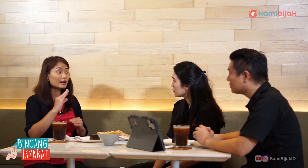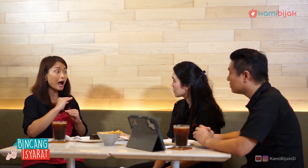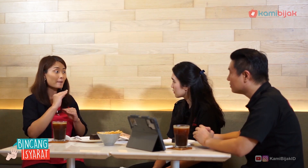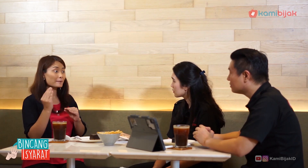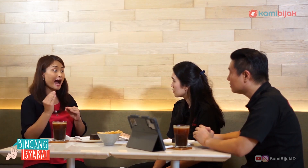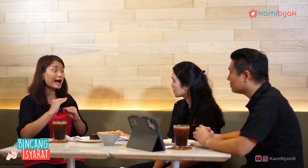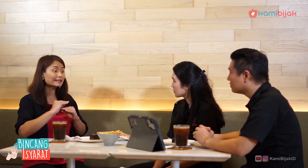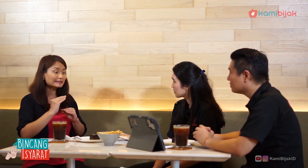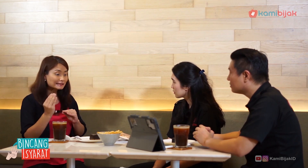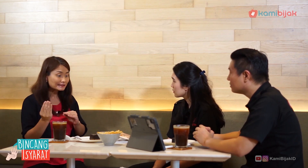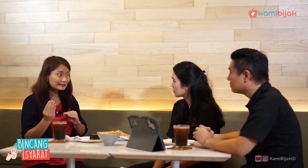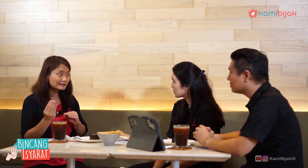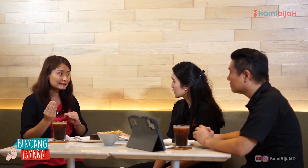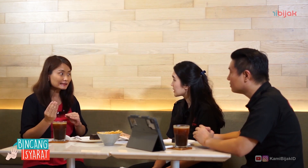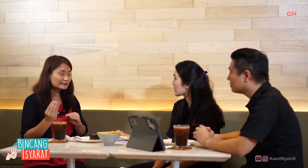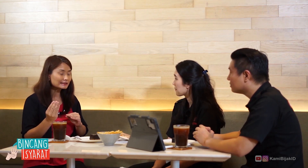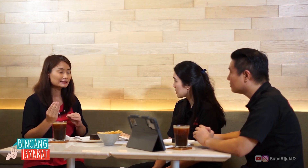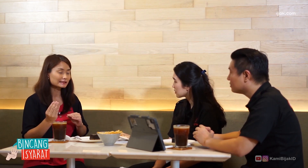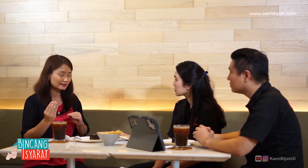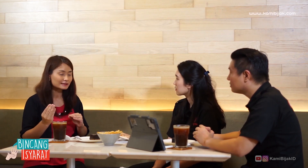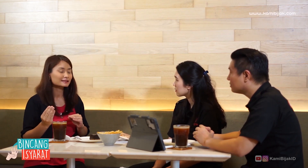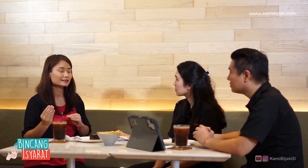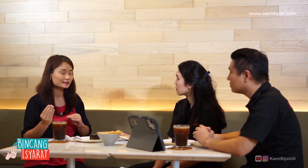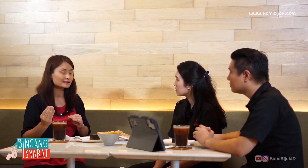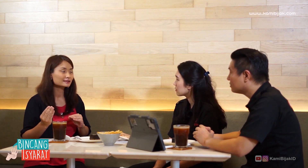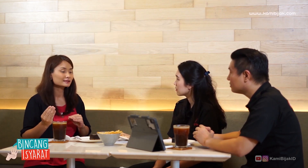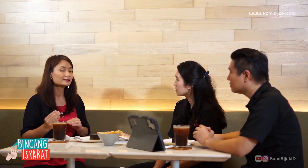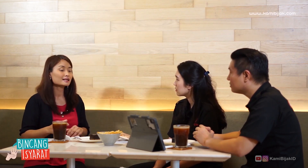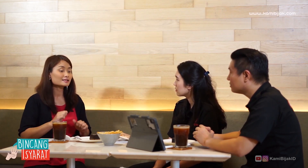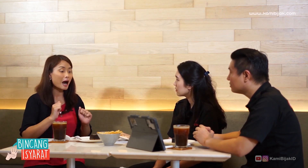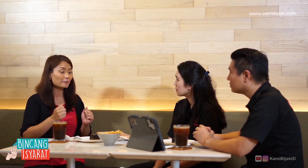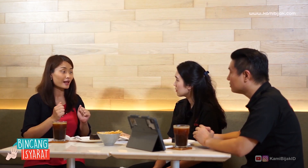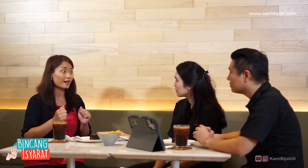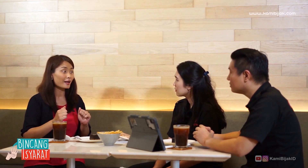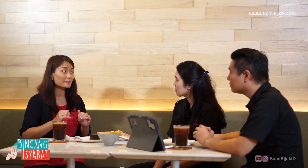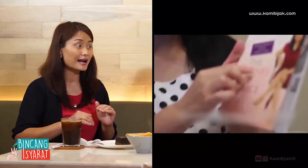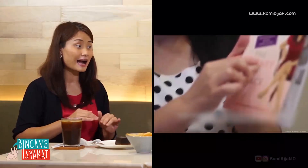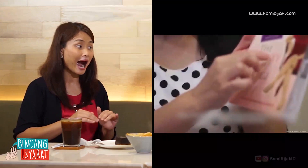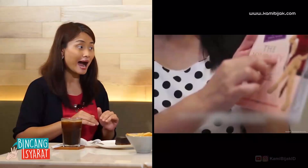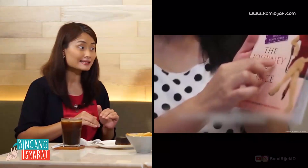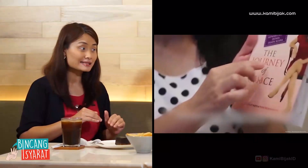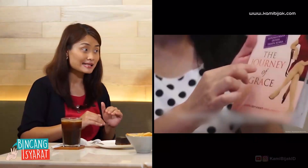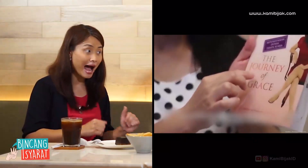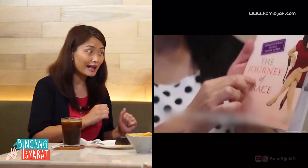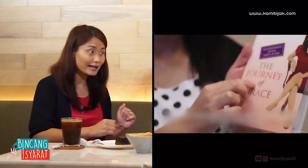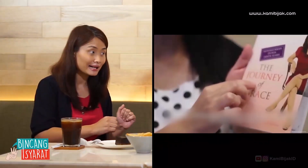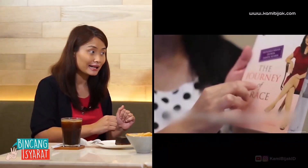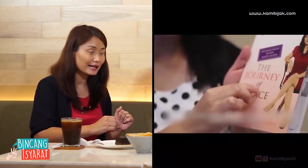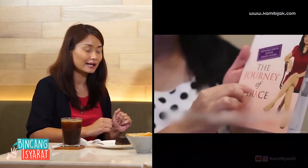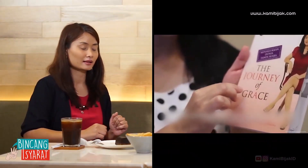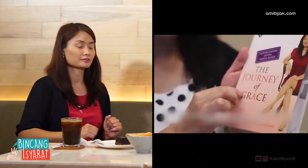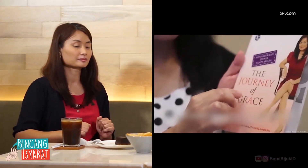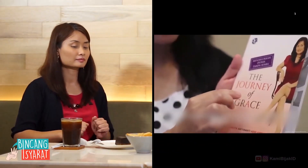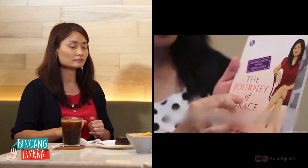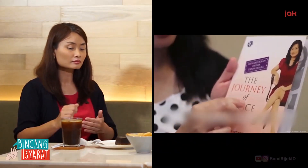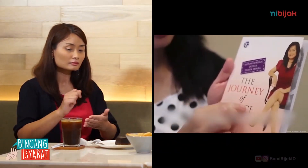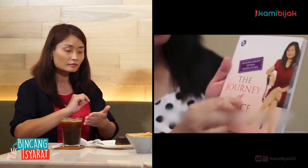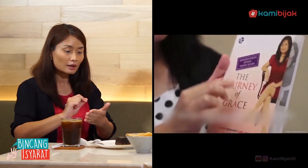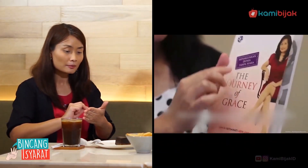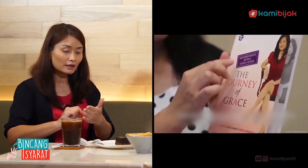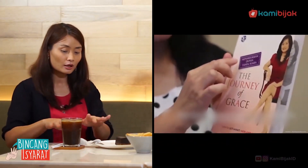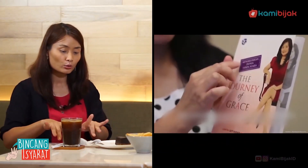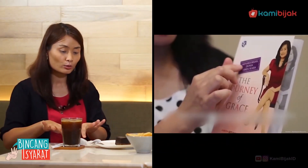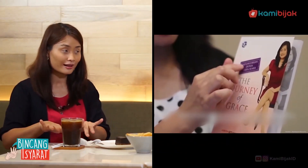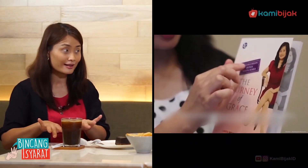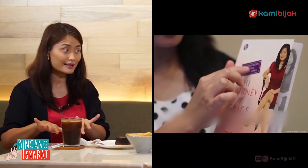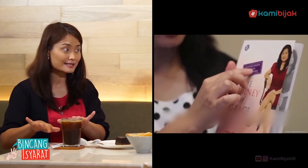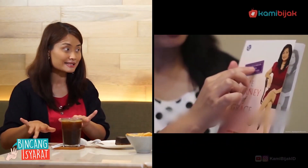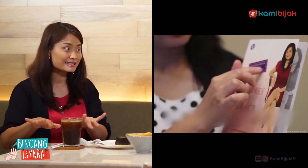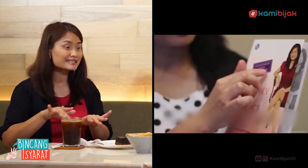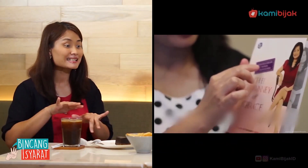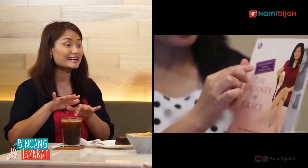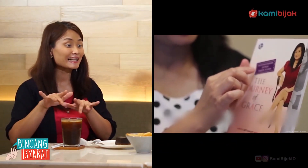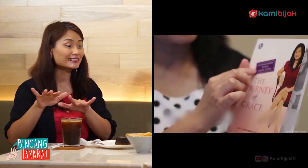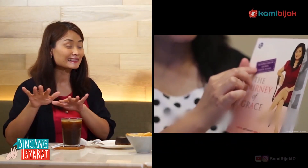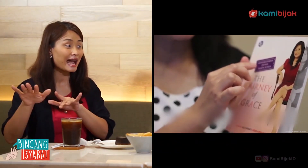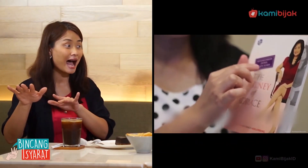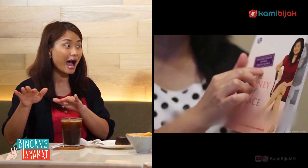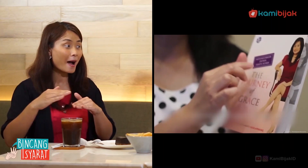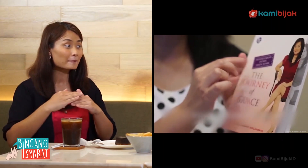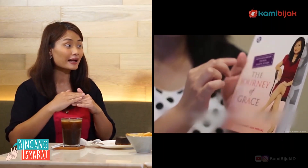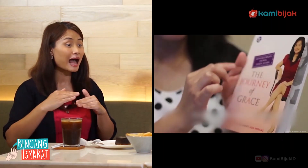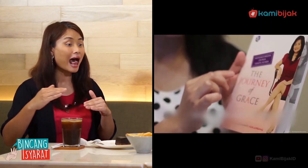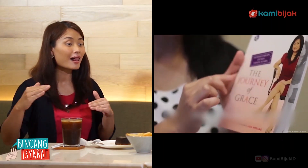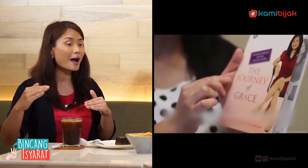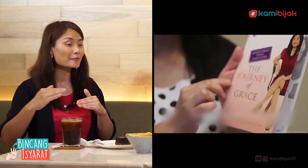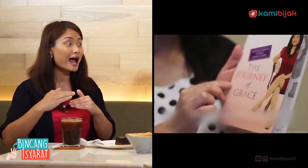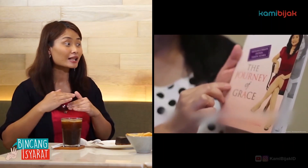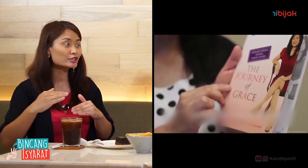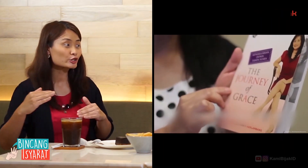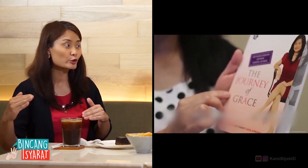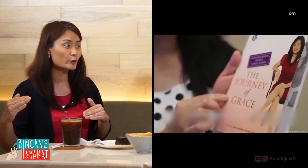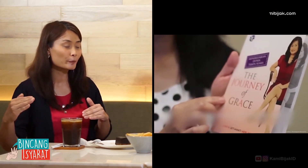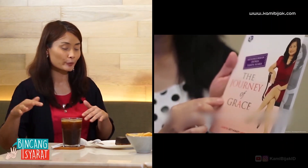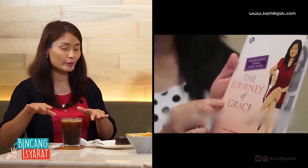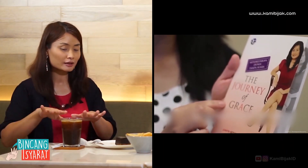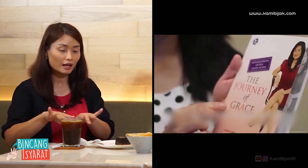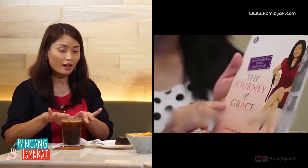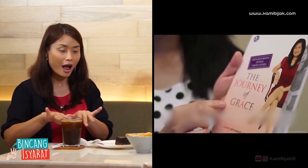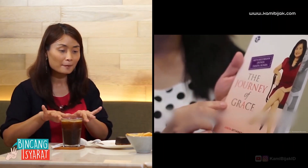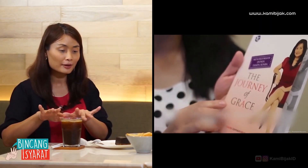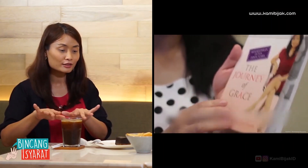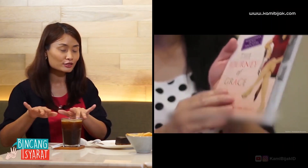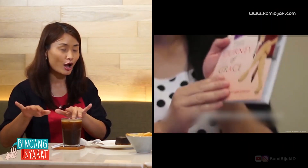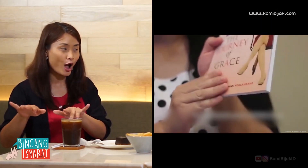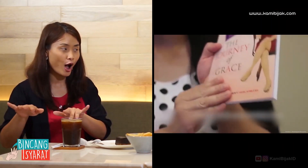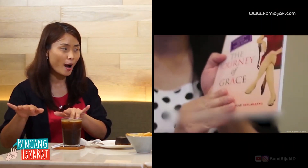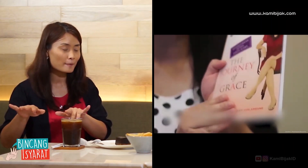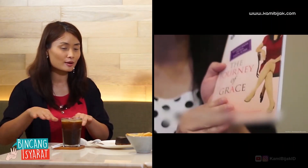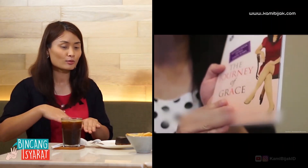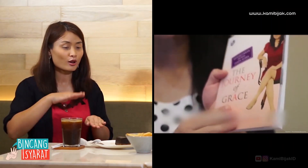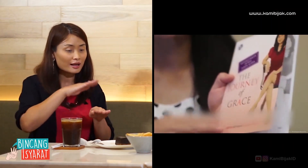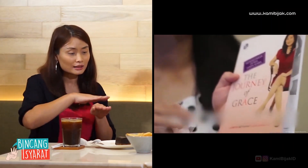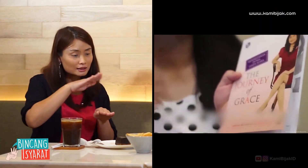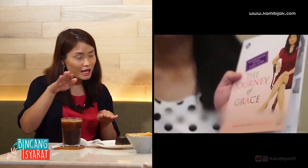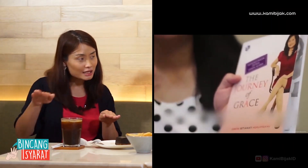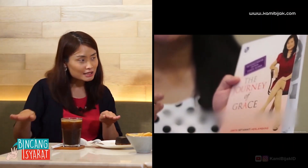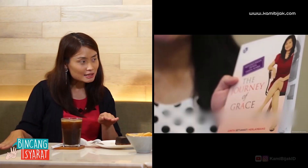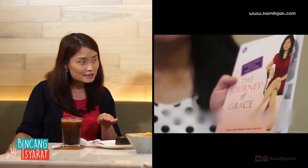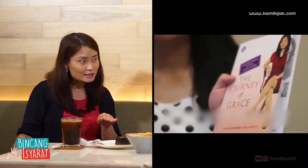Tiap pagi sambil mengajar, menulis cerita pengalaman hidup di laptop